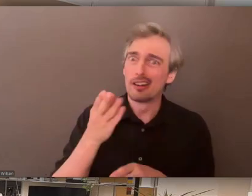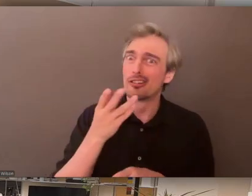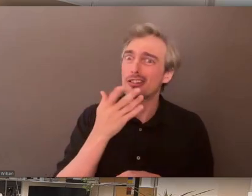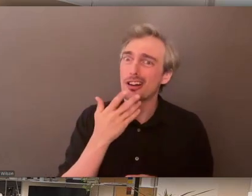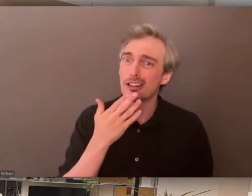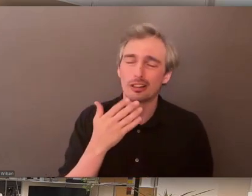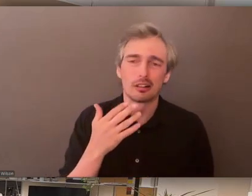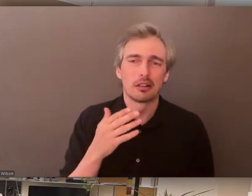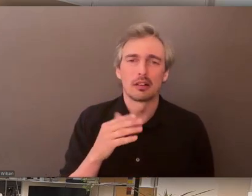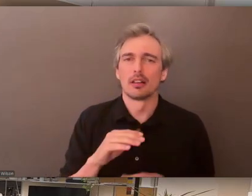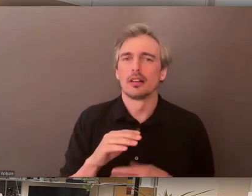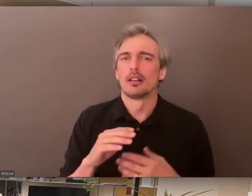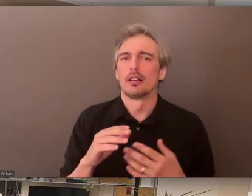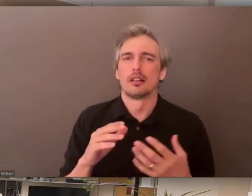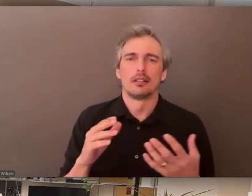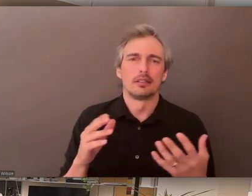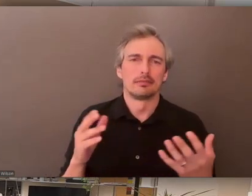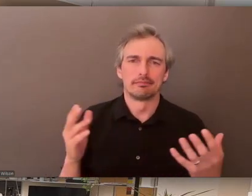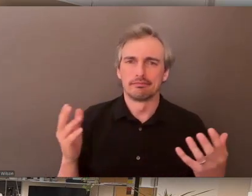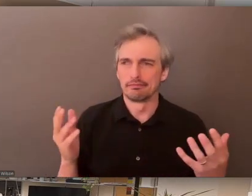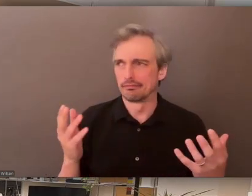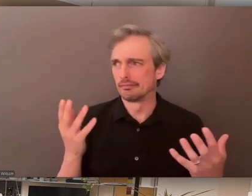その場合、どのような解決策や提案がありますか？